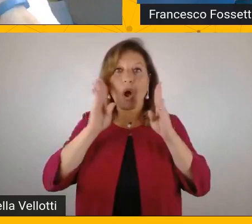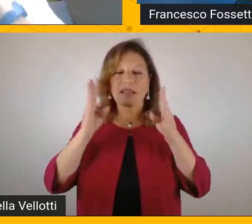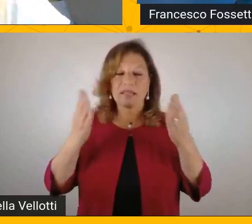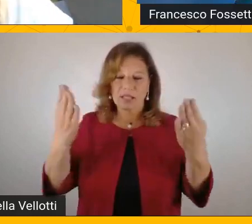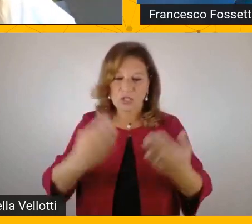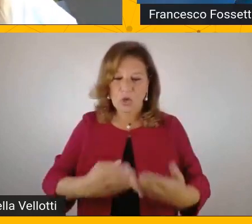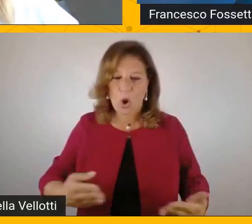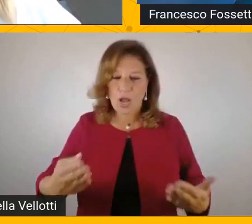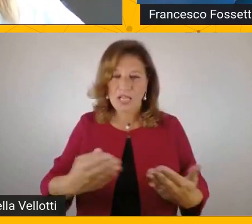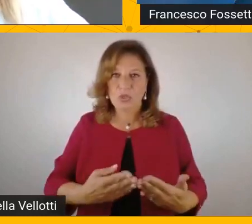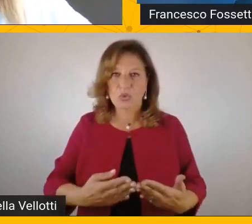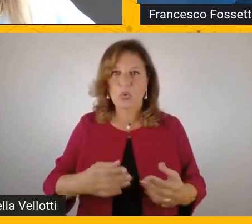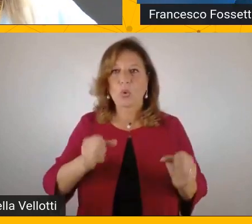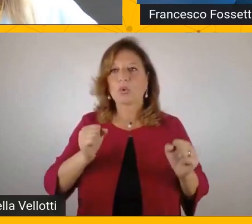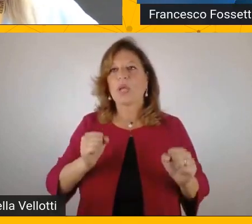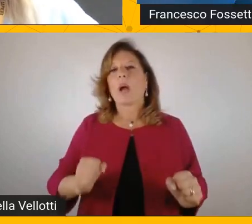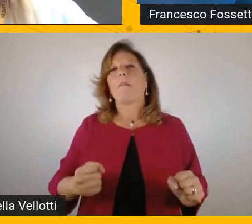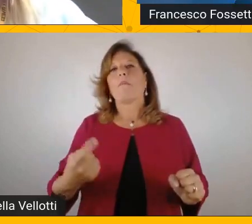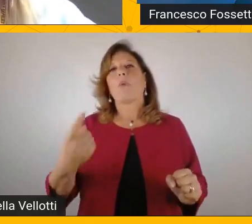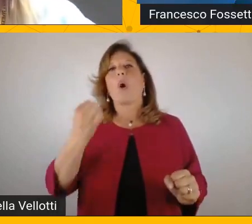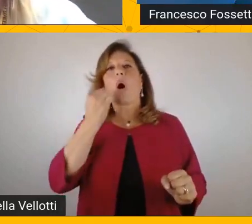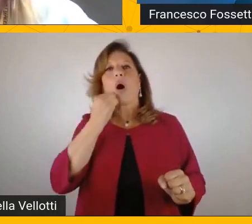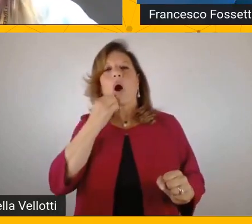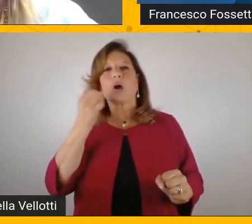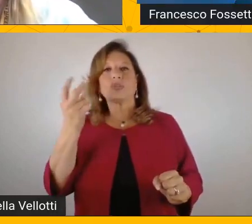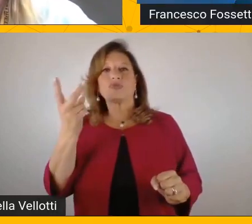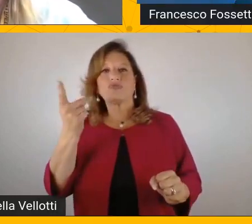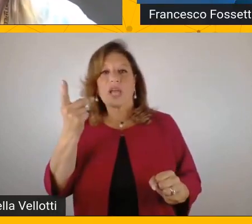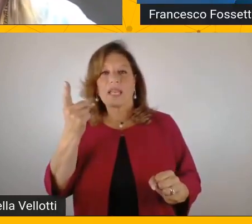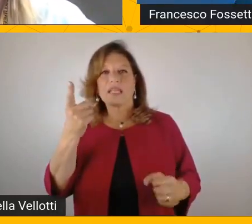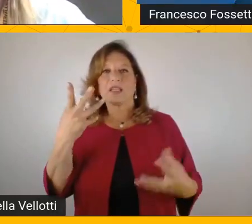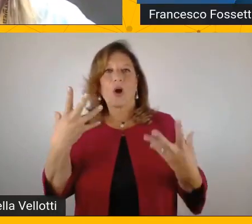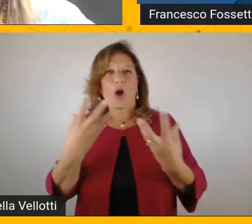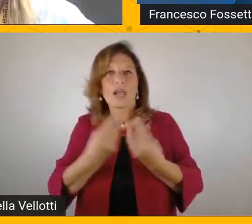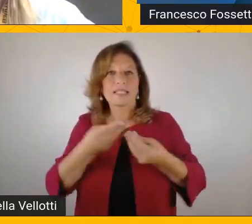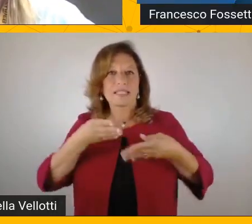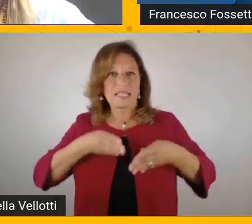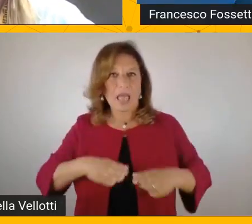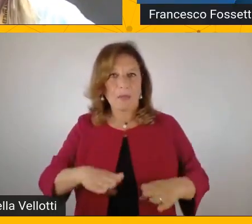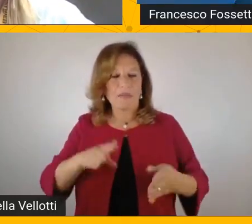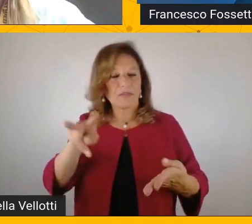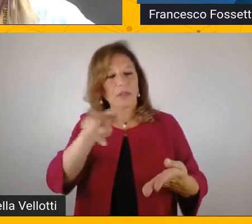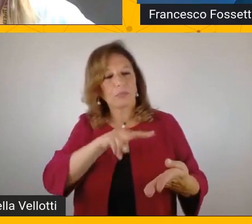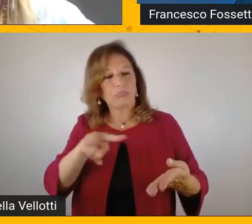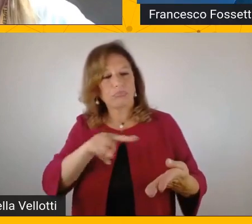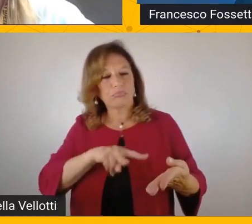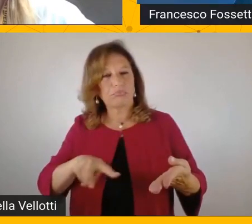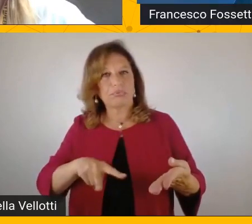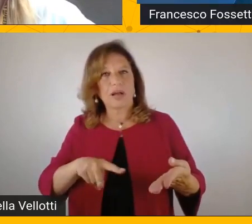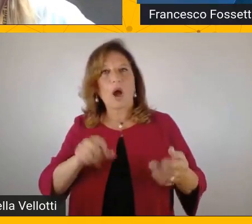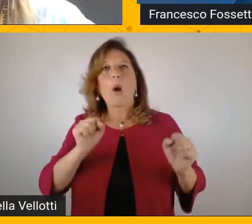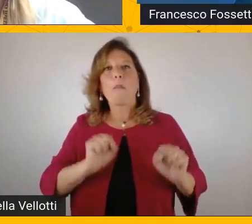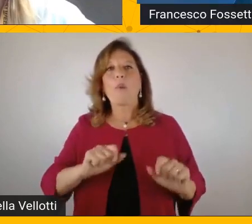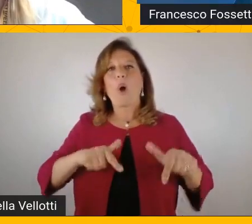esplorarlo con attenzione. E si potrebbe un genitore lo può fare insieme quindi semplicemente una volta che eh